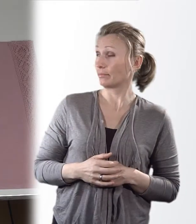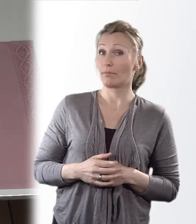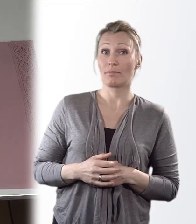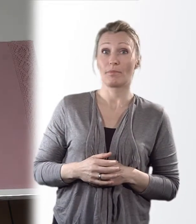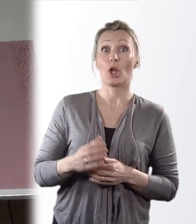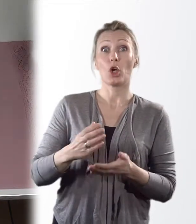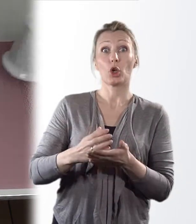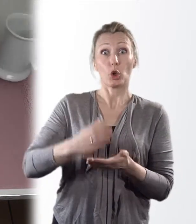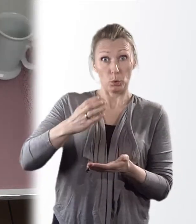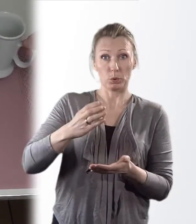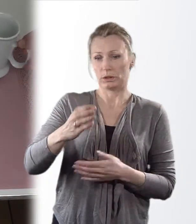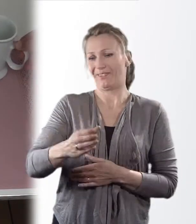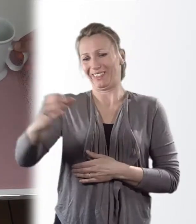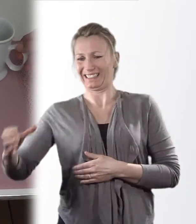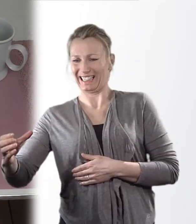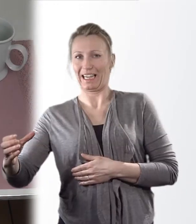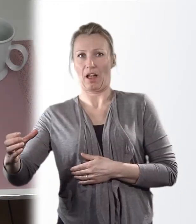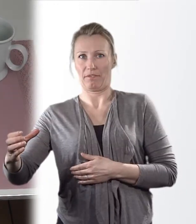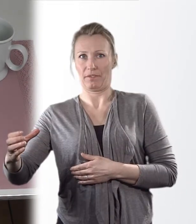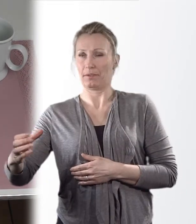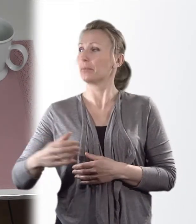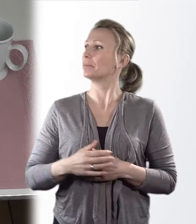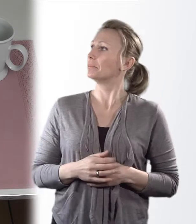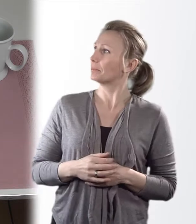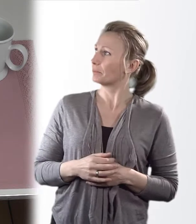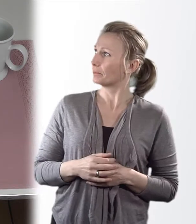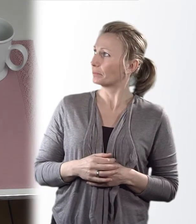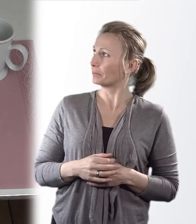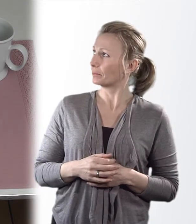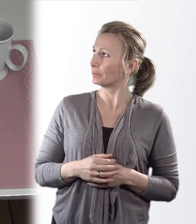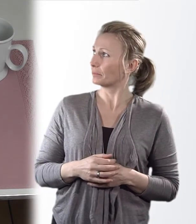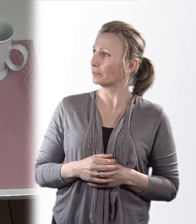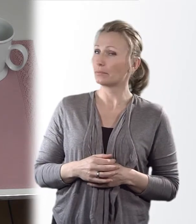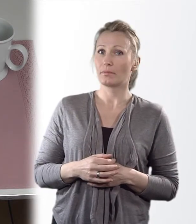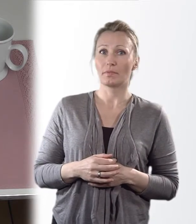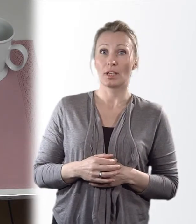Sett kruset til høyre for tallerkenen og litt oppover.